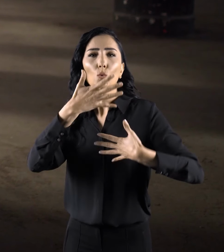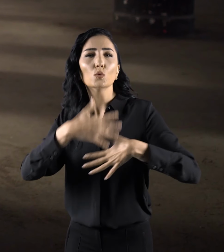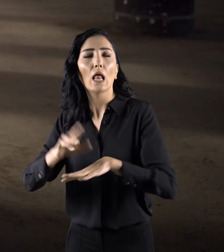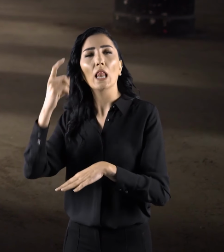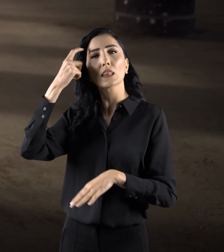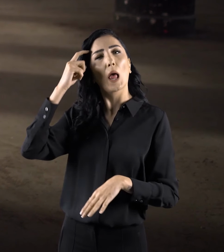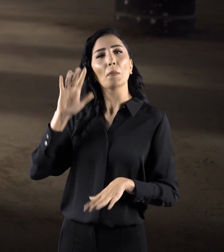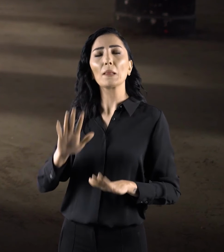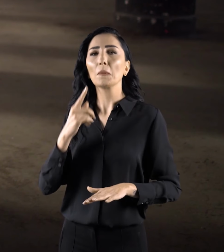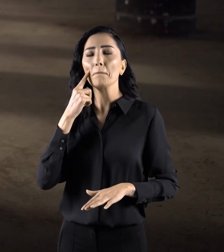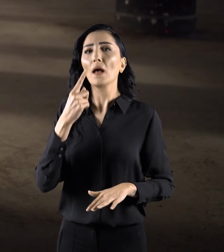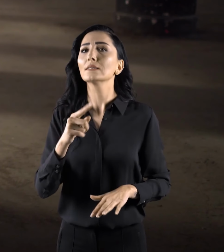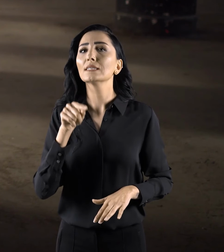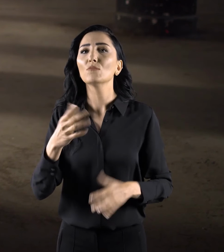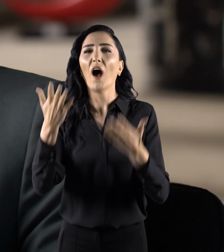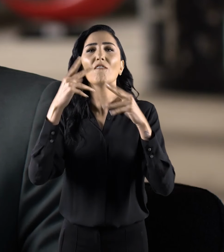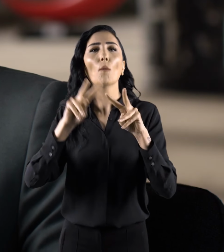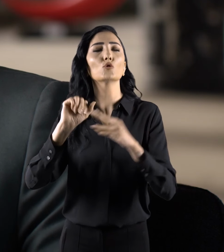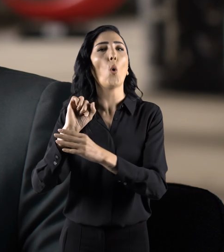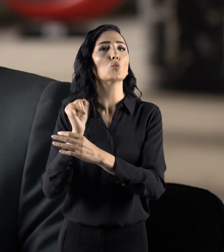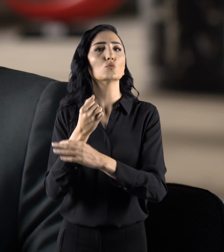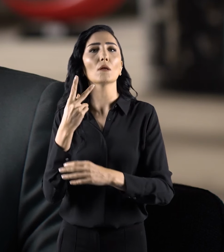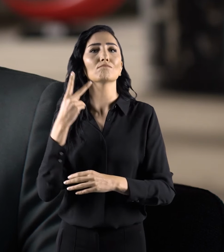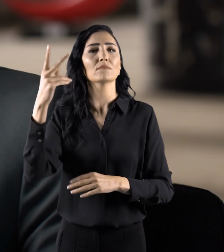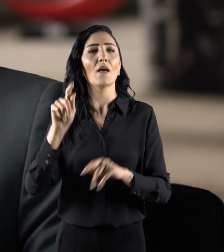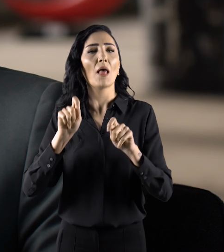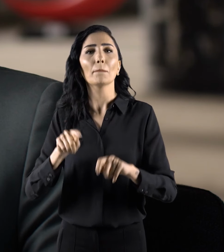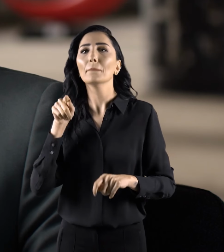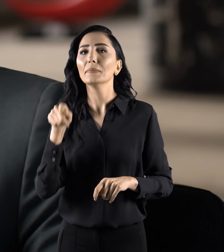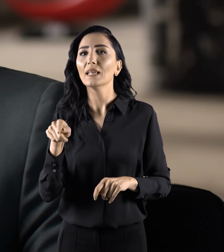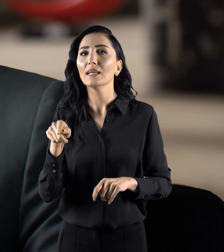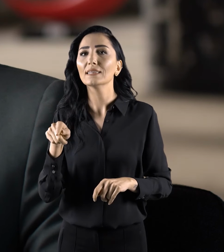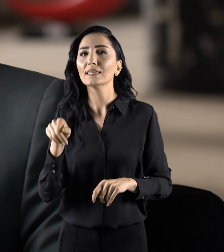Sellerin tahmin edilmesine baktığımızda meteorologlar ve uzmanlar tarafından